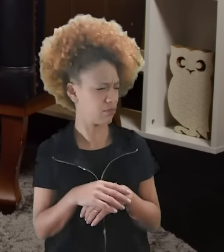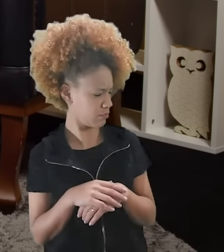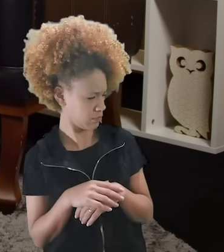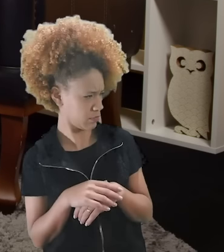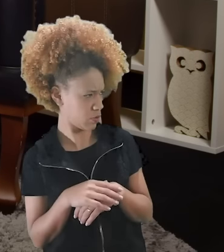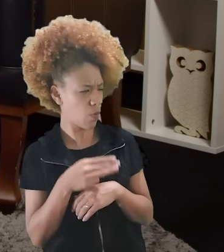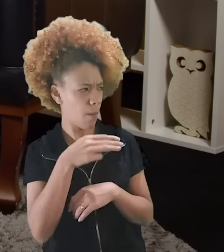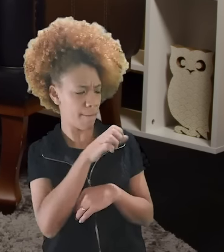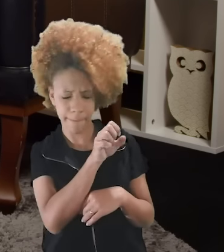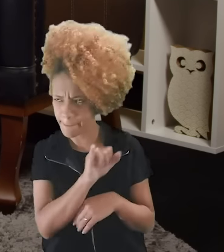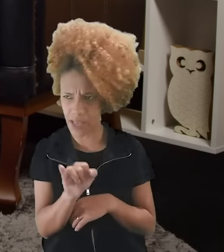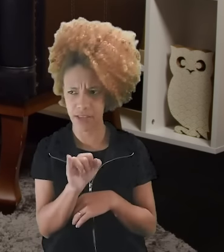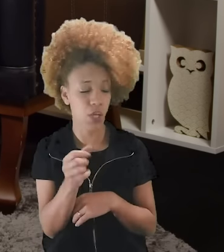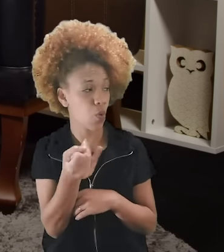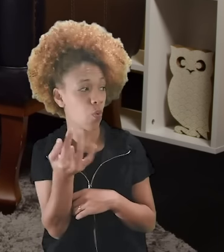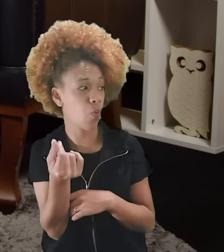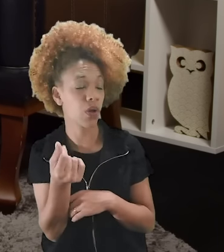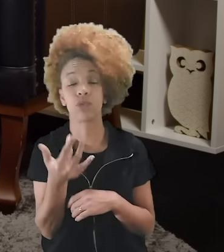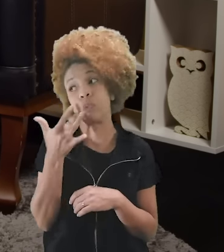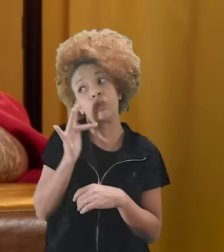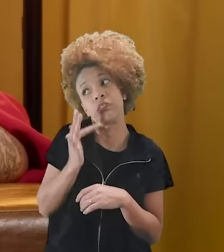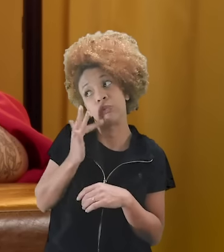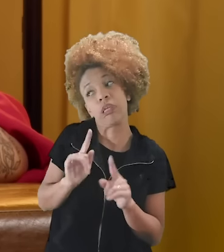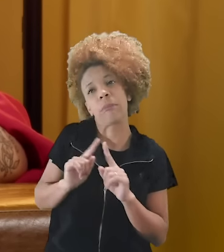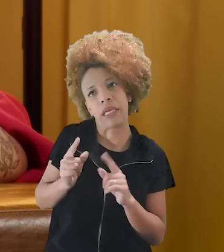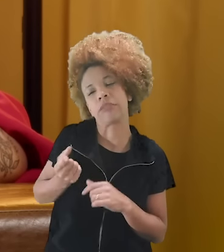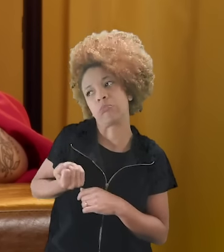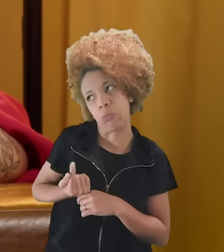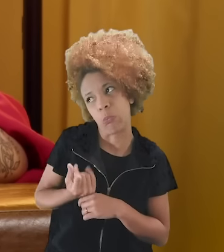Car mess dessa [ __ ] quanto que ganha eu não consigo fazer ideia viu mas ganho bastante mas